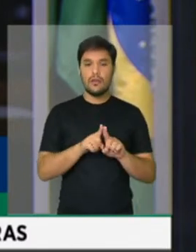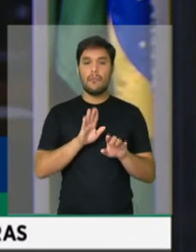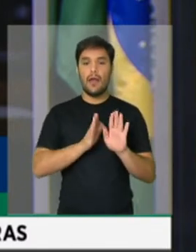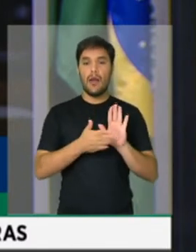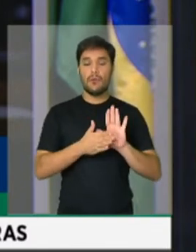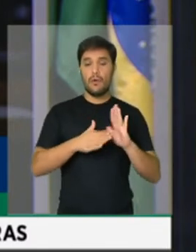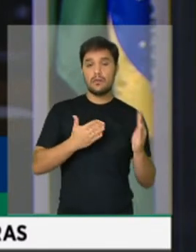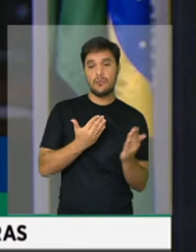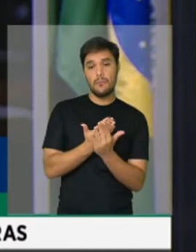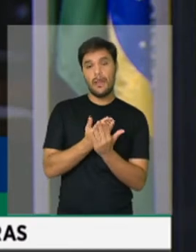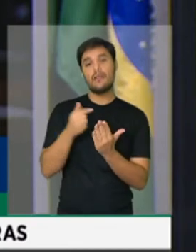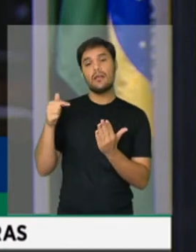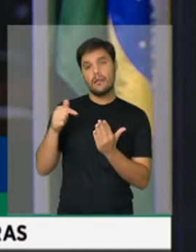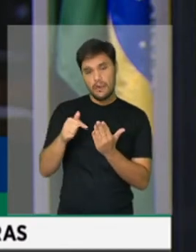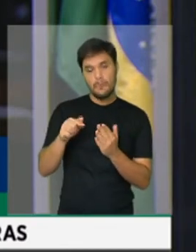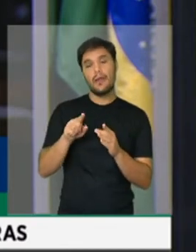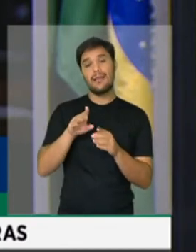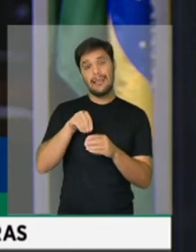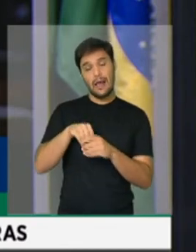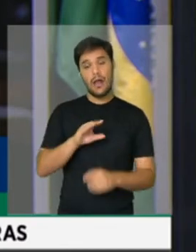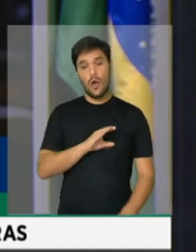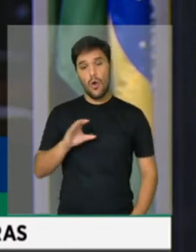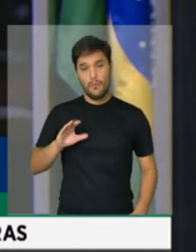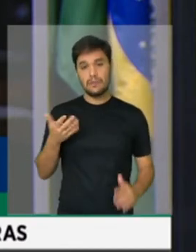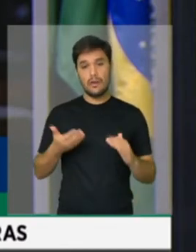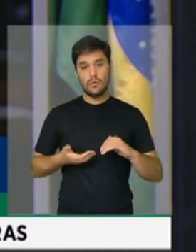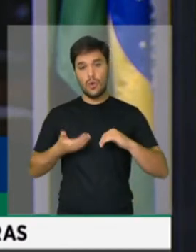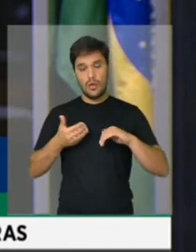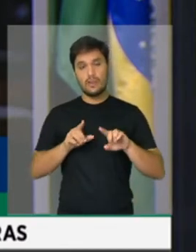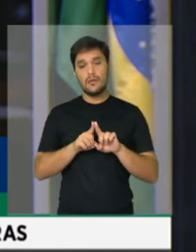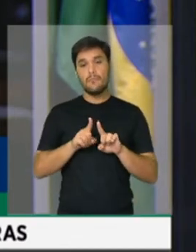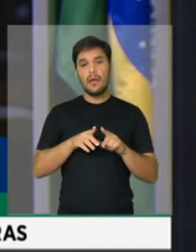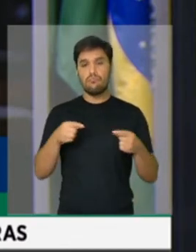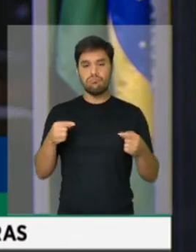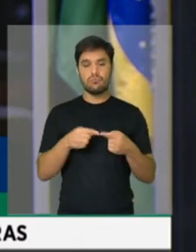523, 524, 540, 549, 566. C - PELA COMPATIBILIDADE E ADEQUAÇÃO FINANCEIRA E ORÇAMENTÁRIA DA MEDIDA